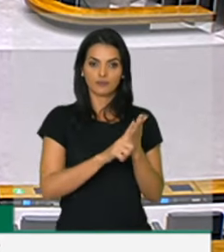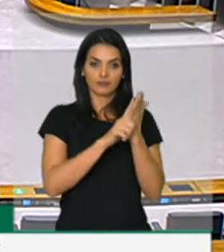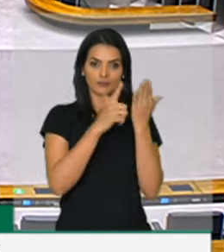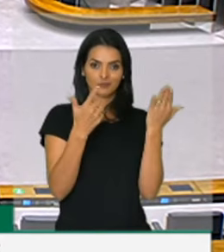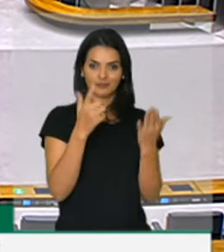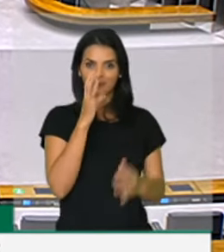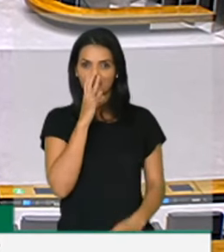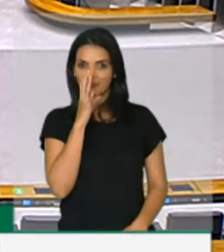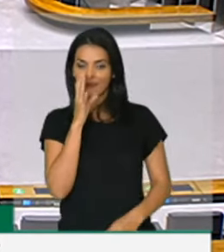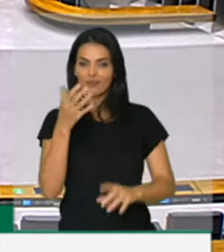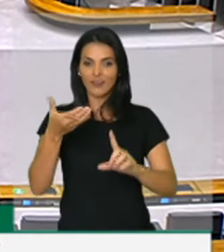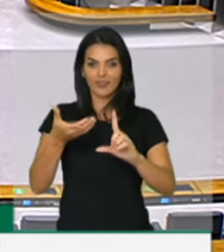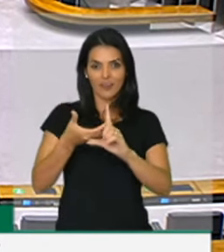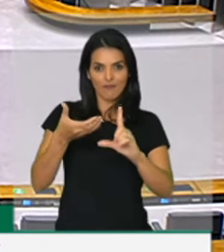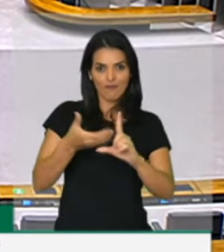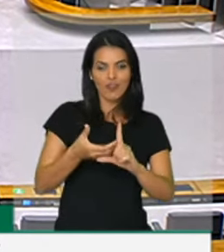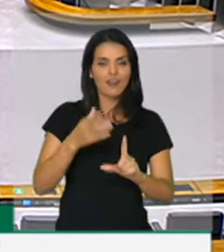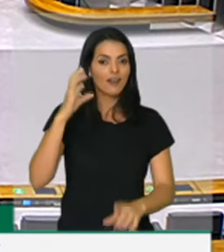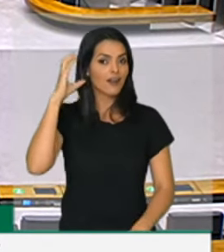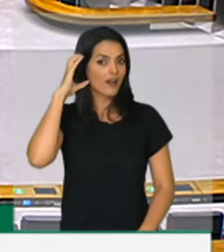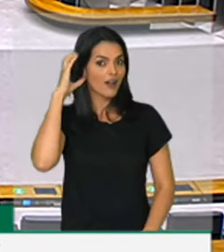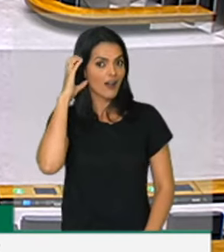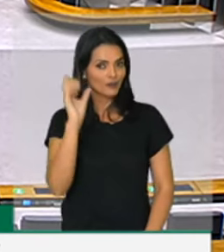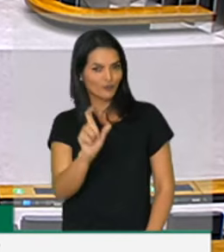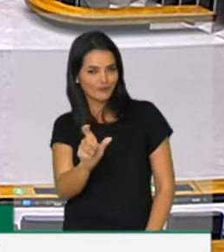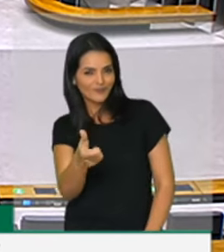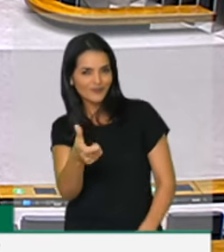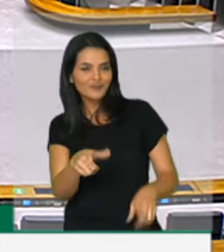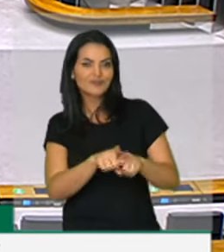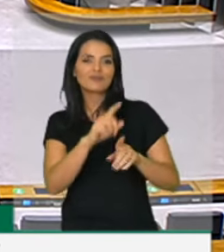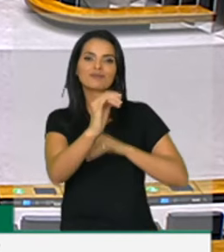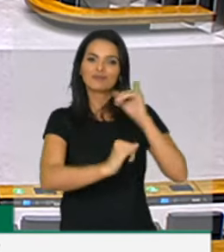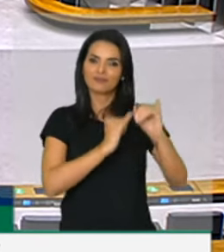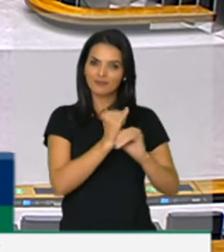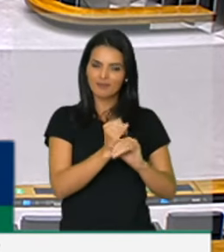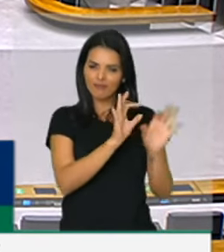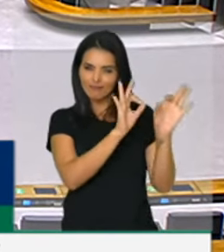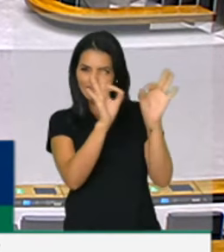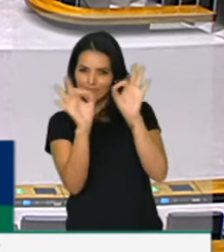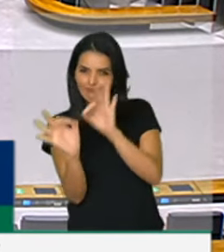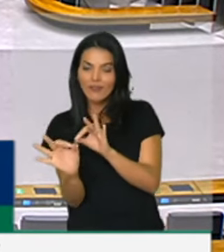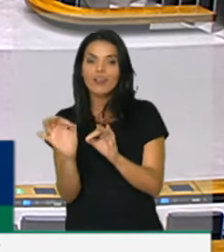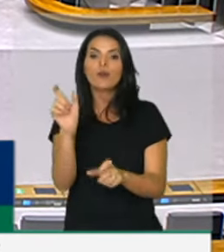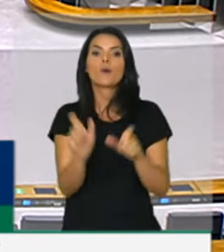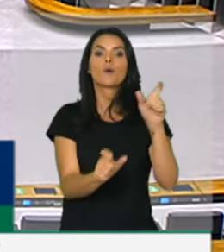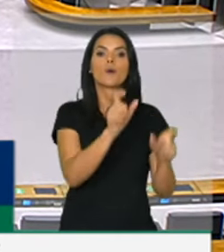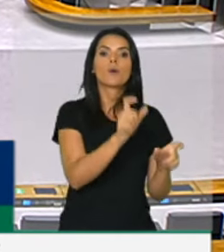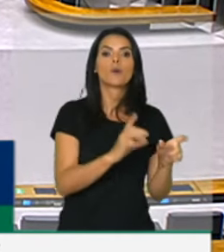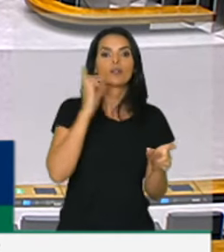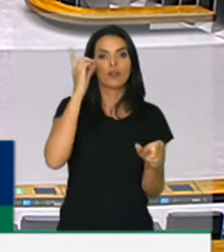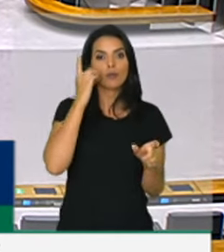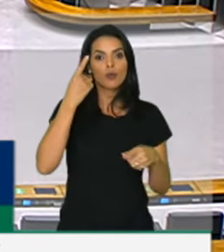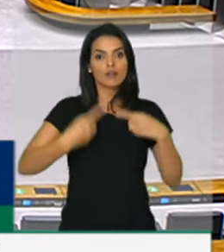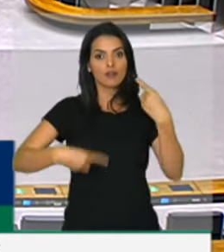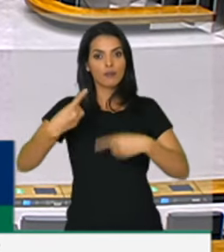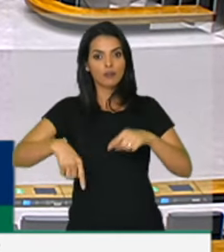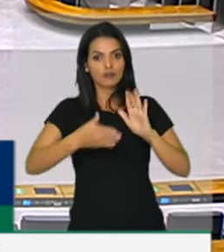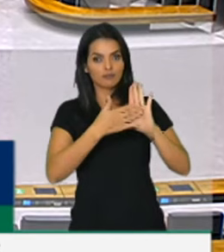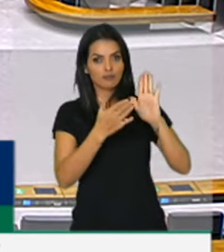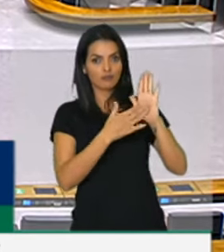E TAMBÉM NA INTERNET, OS DEPUTADOS ESTÃO DEBATENDO AQUI A PROPOSTA, O PROJETO DE LEI DO... DO DEPUTADO DR. LUIZINHO QUE... TRATA DA